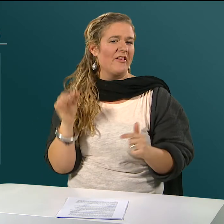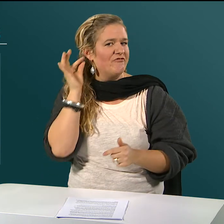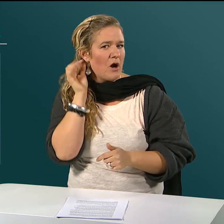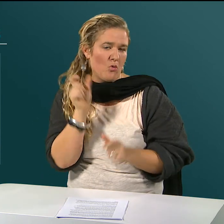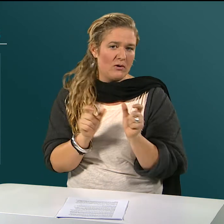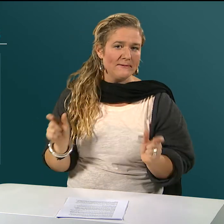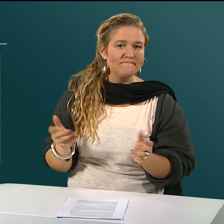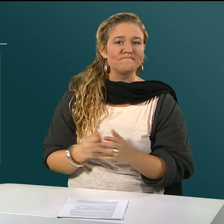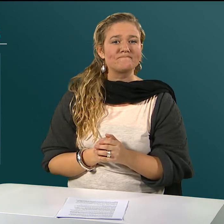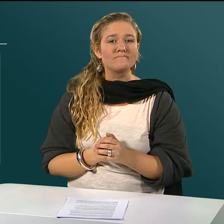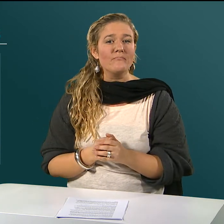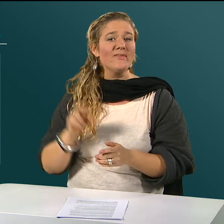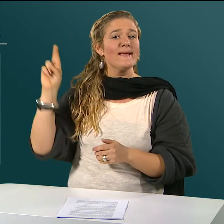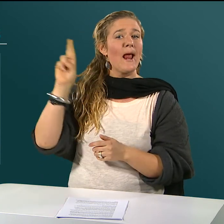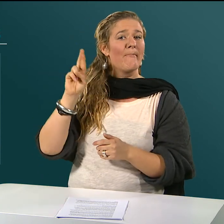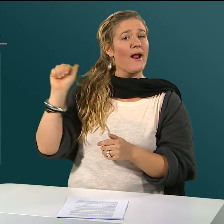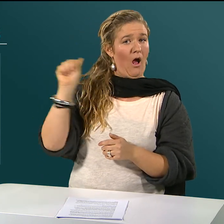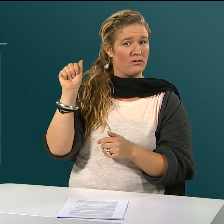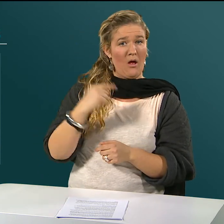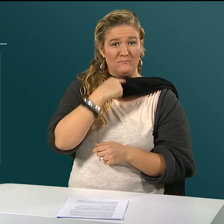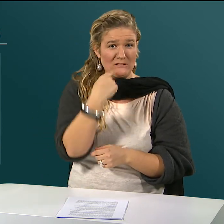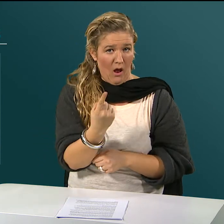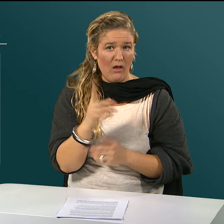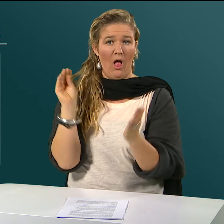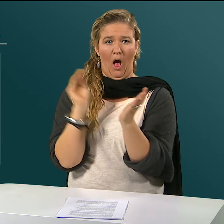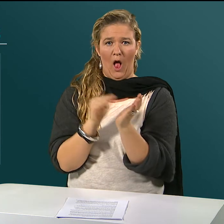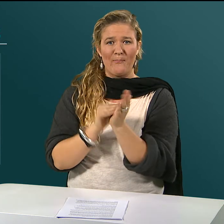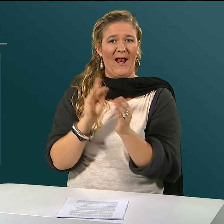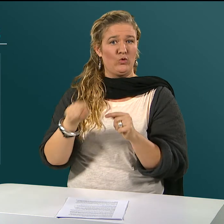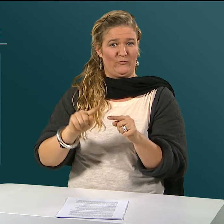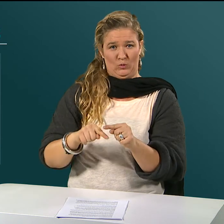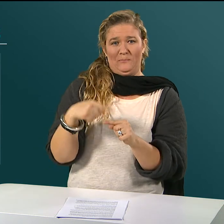Es werden nur Männer teilnehmen. Rebecca Adam teilt mit,